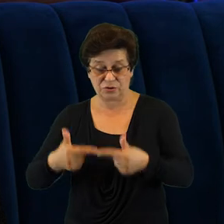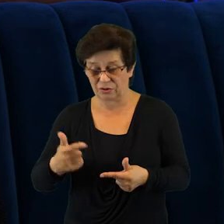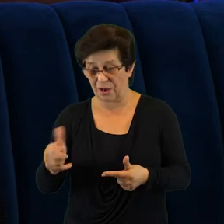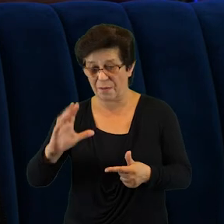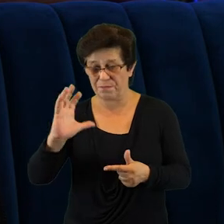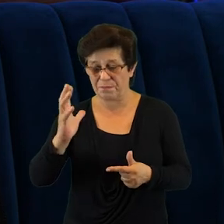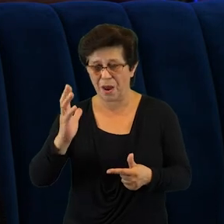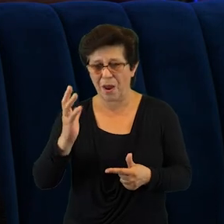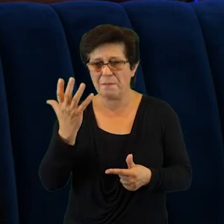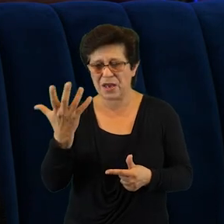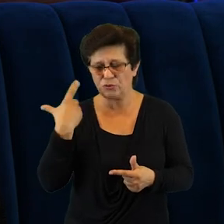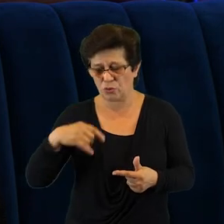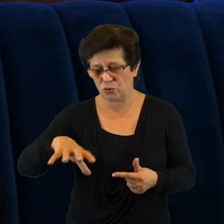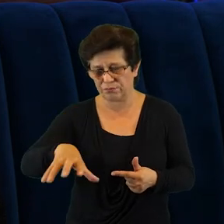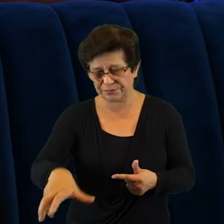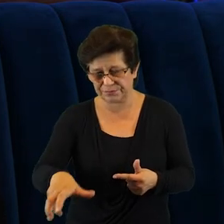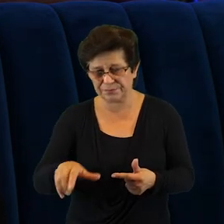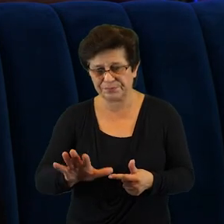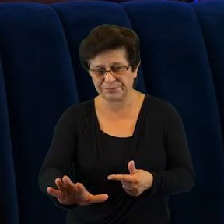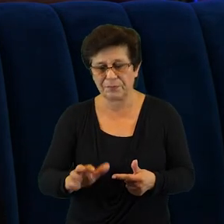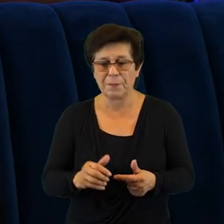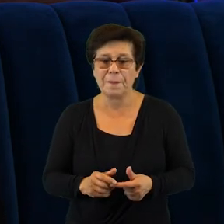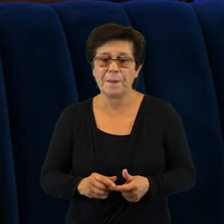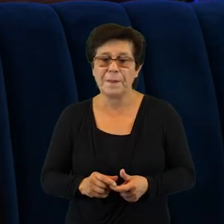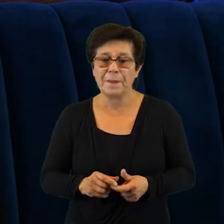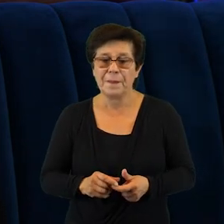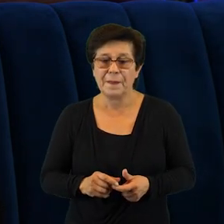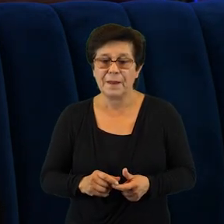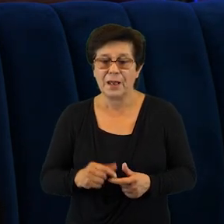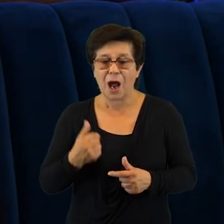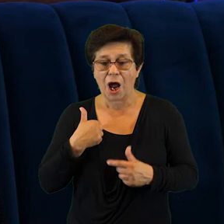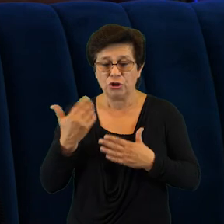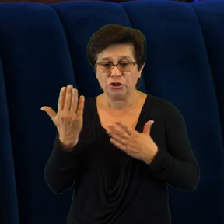Była także publicystką. I oszołomiła absolutnie wszystkich.